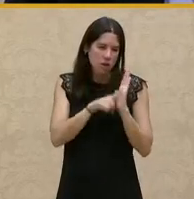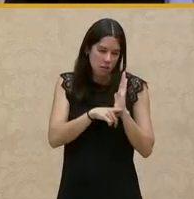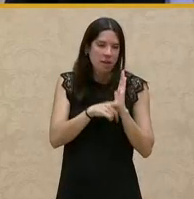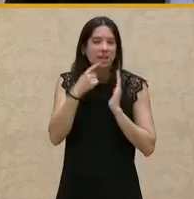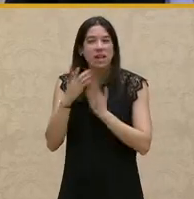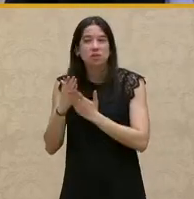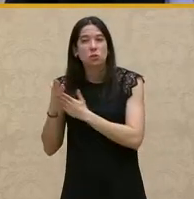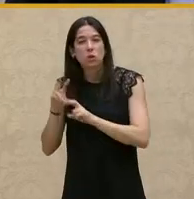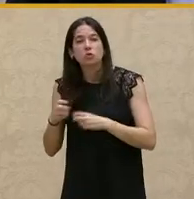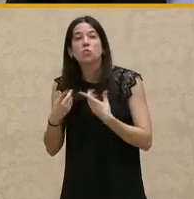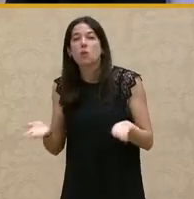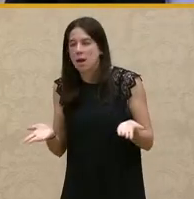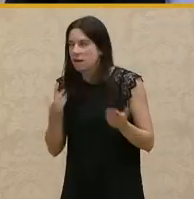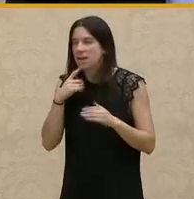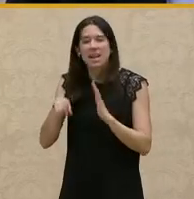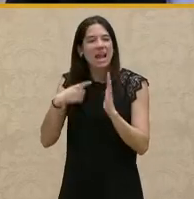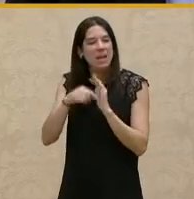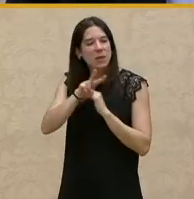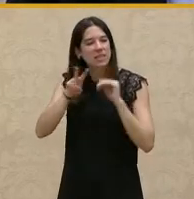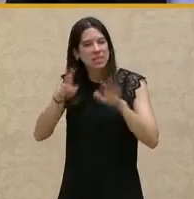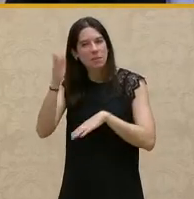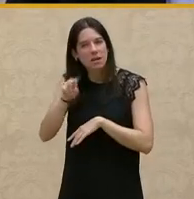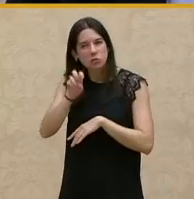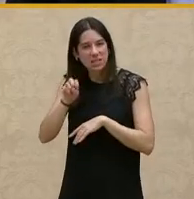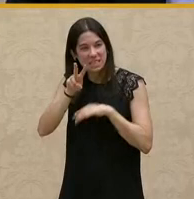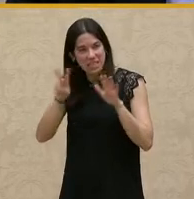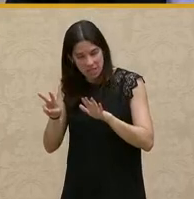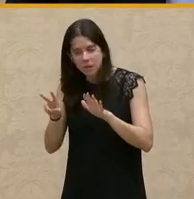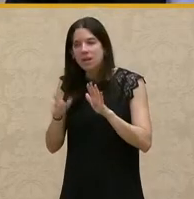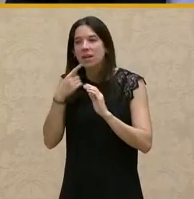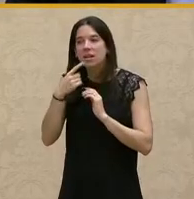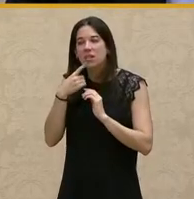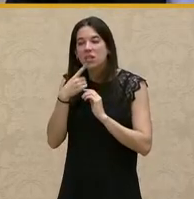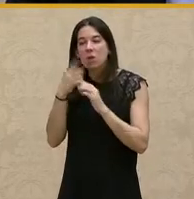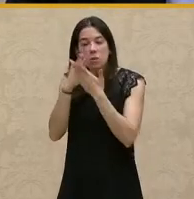27/2007 exigía un estudio en que se determinara el número de personas con sordoceguera que había en